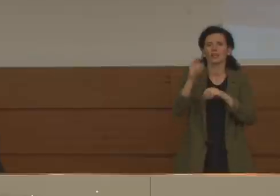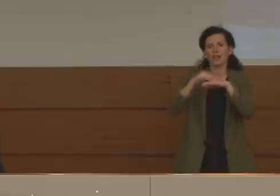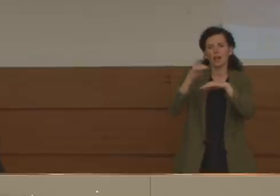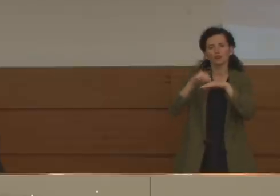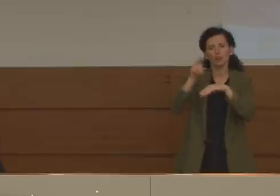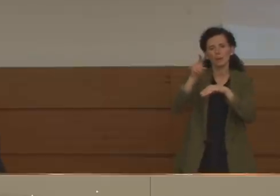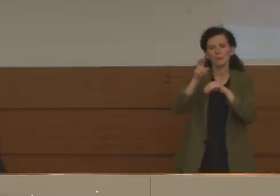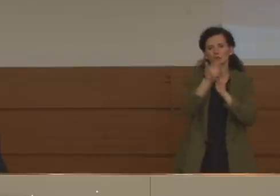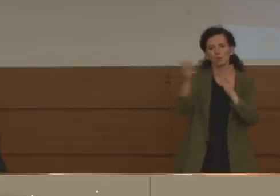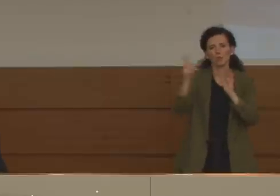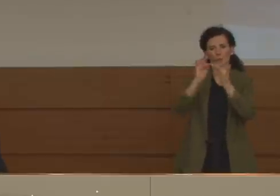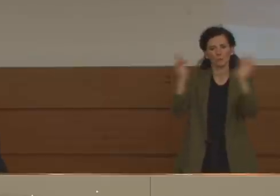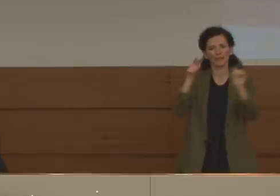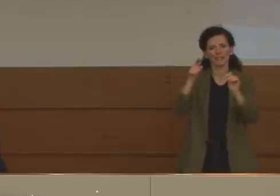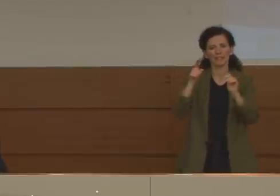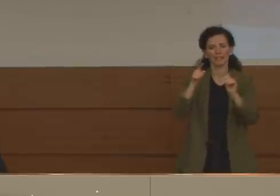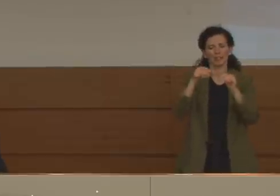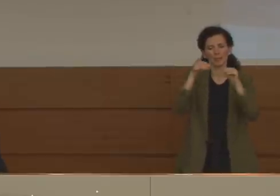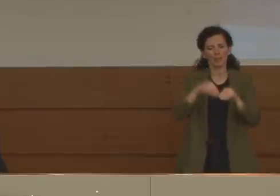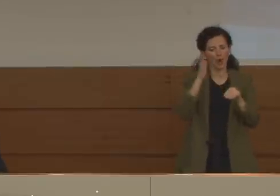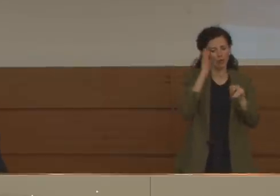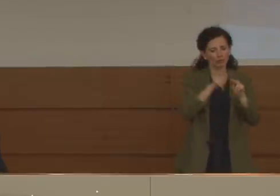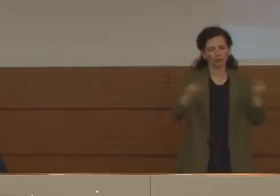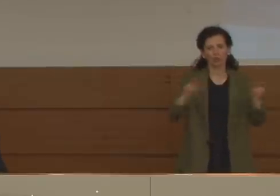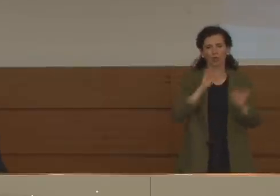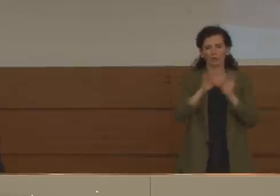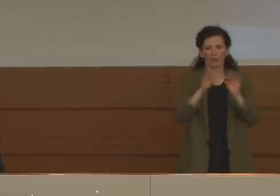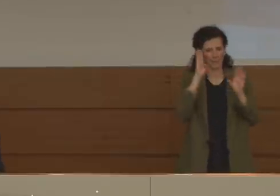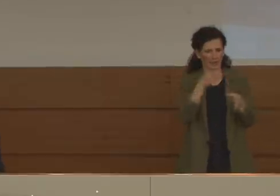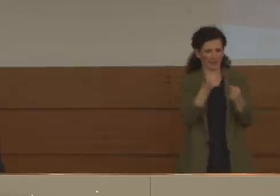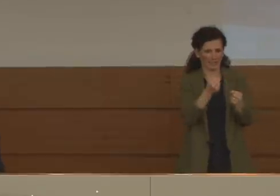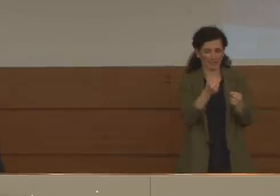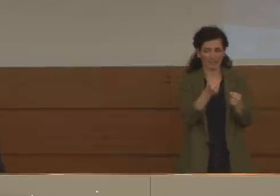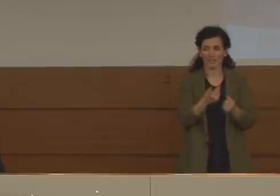Sì, è quella l'indicazione. Per il momento siamo fermi